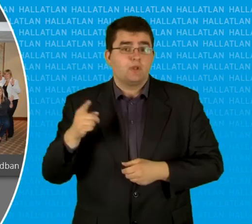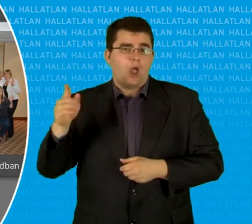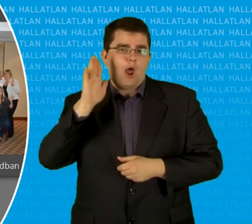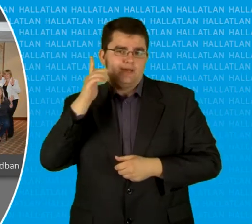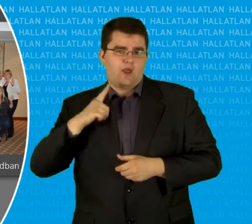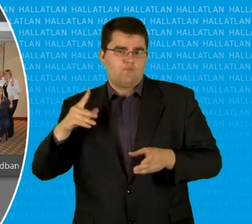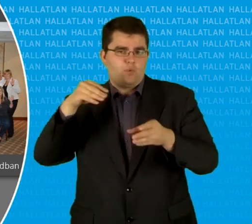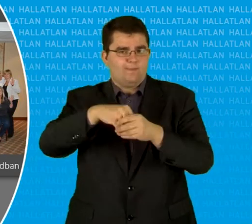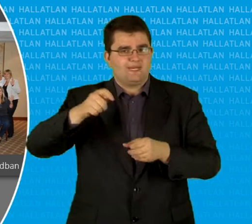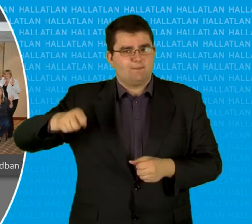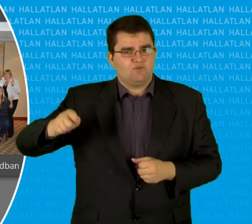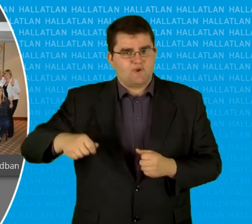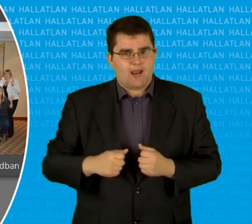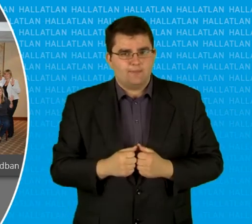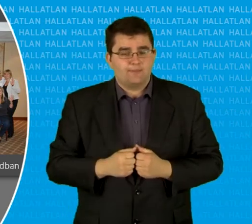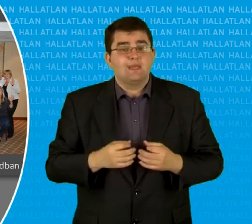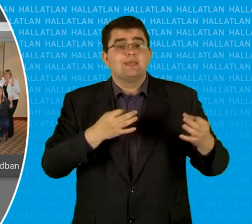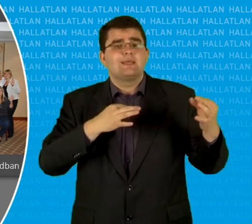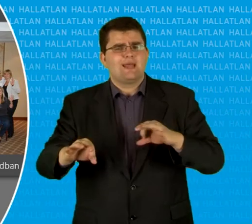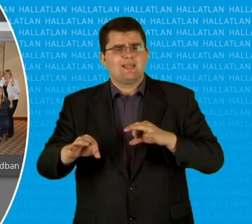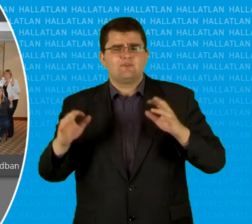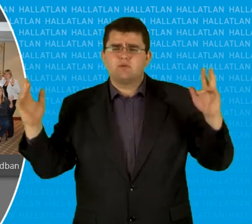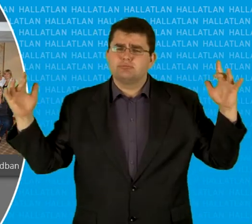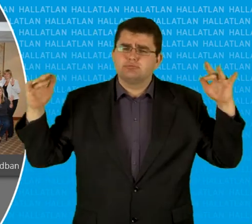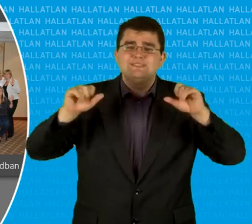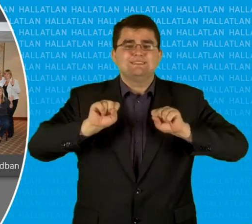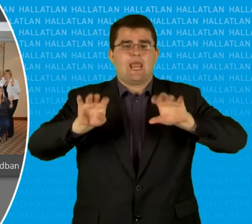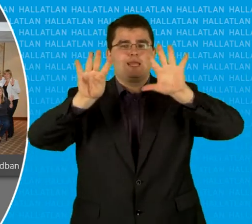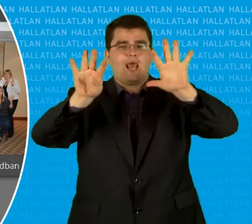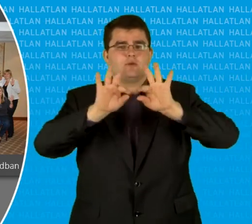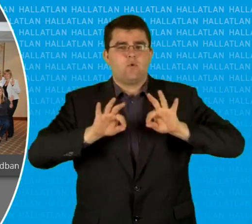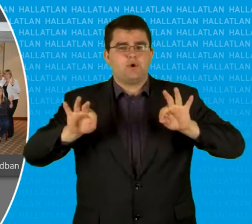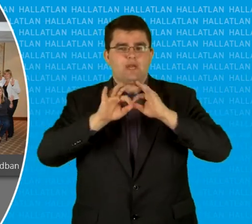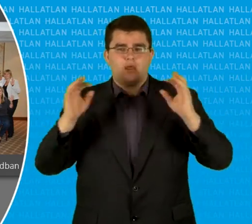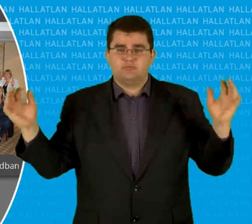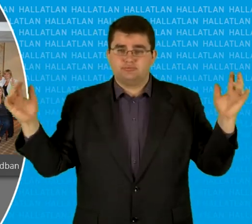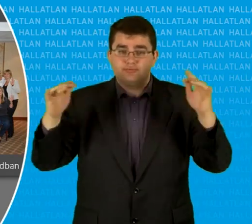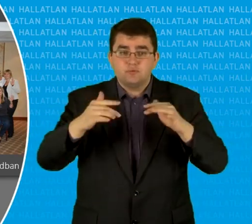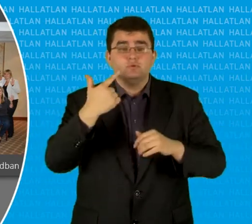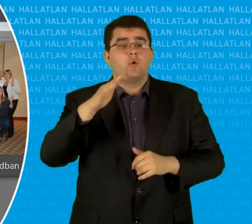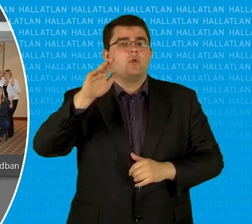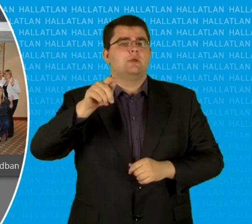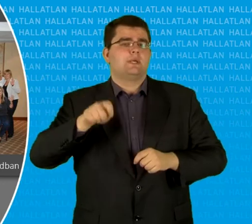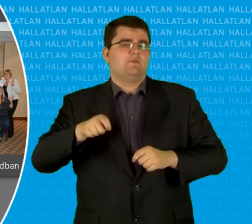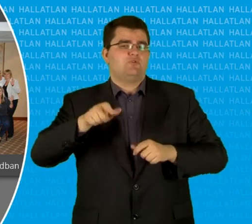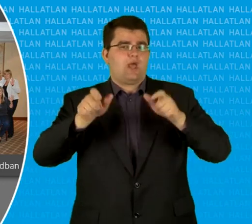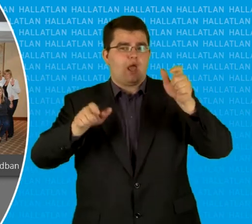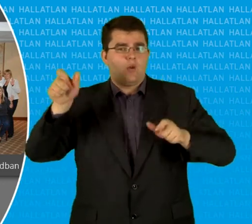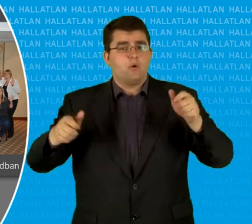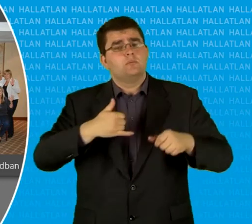A rendezvényen 19 ország 25 képviselője volt jelen,